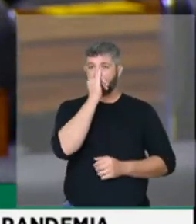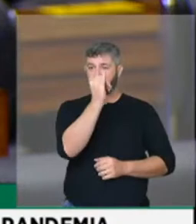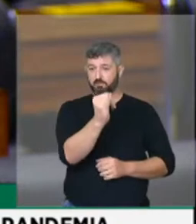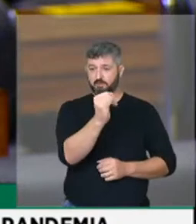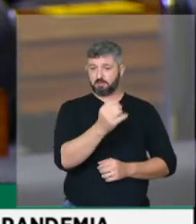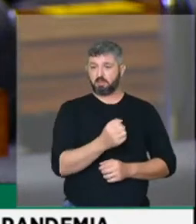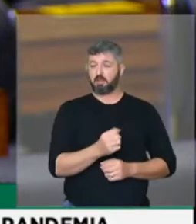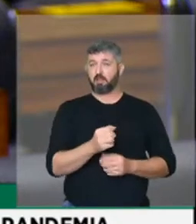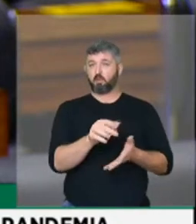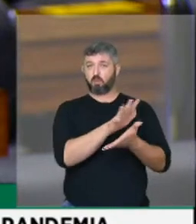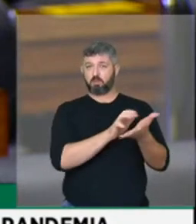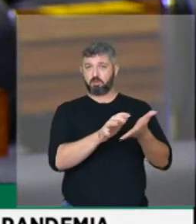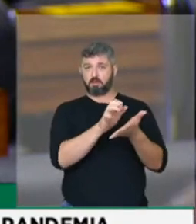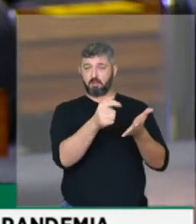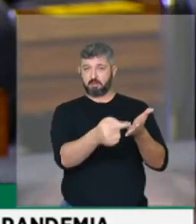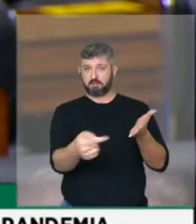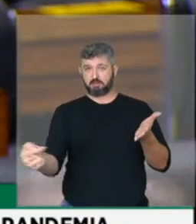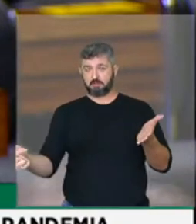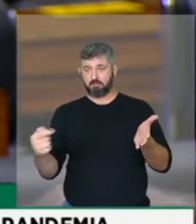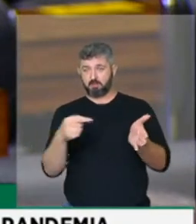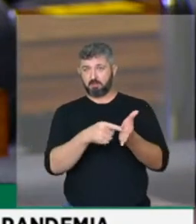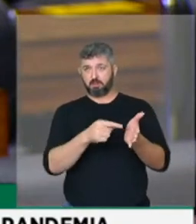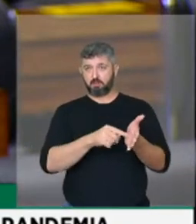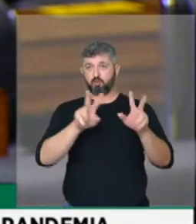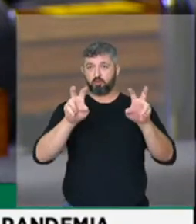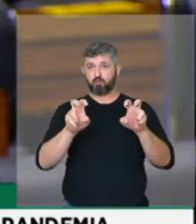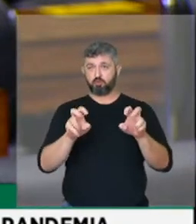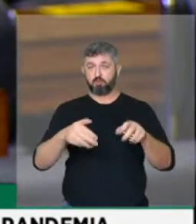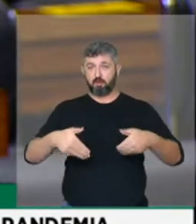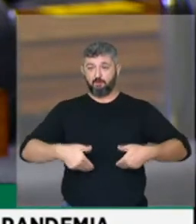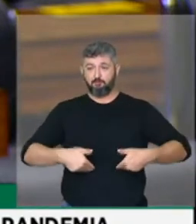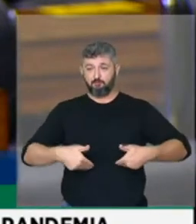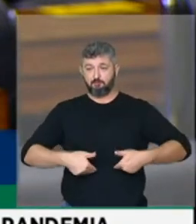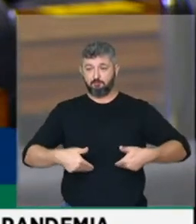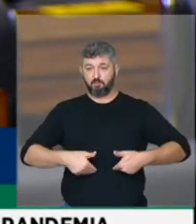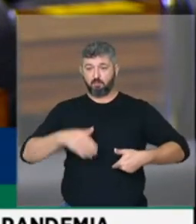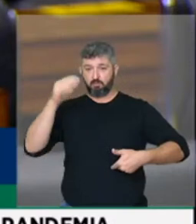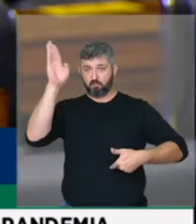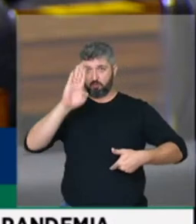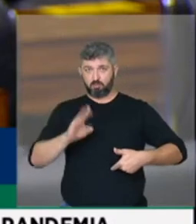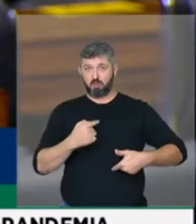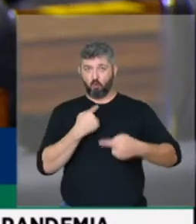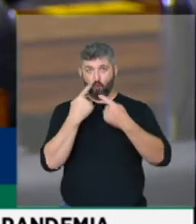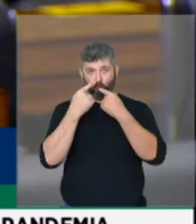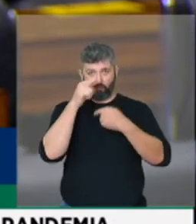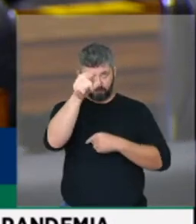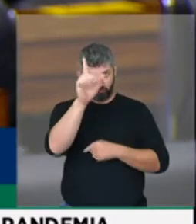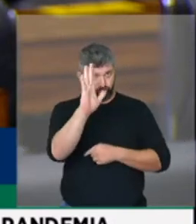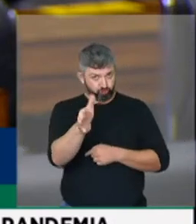SITUAÇÃO DA FOME NO BRASIL. E EU CONVERSEI COM V.EXA. SOBRE ISSO, ESSE CONGRESSO, EVIDENTEMENTE, TEM QUE SE